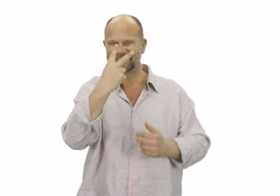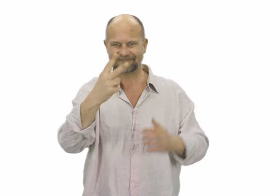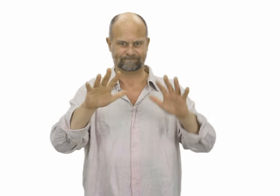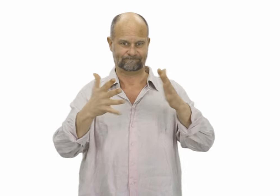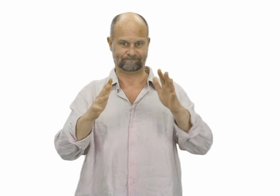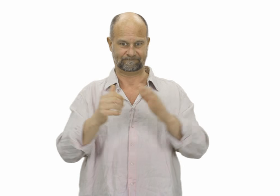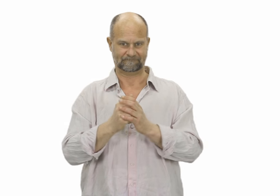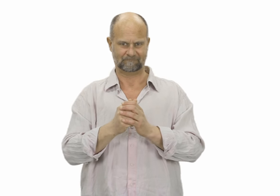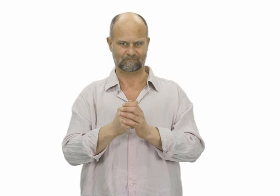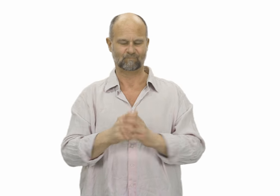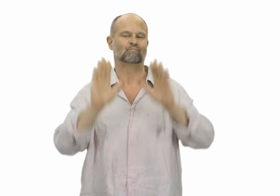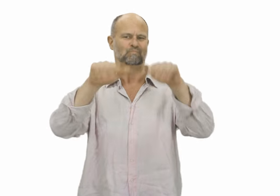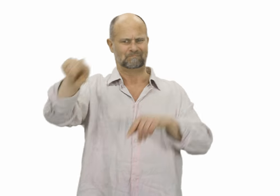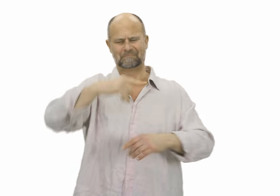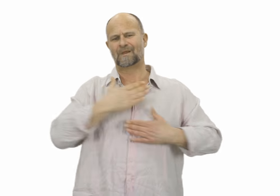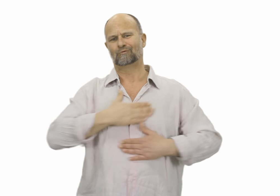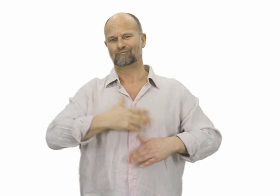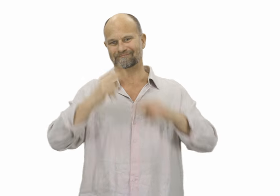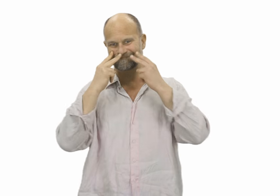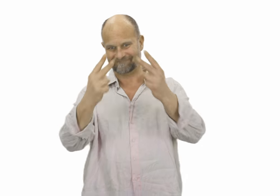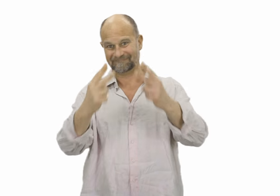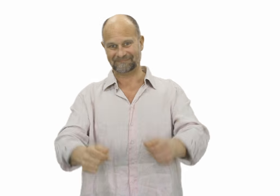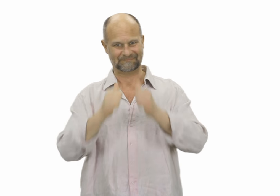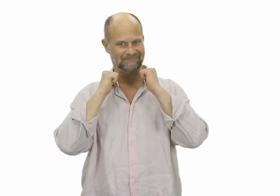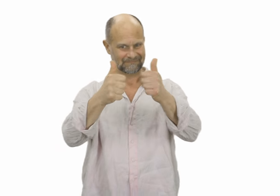Das Bild ist also schlecht zu erkennen! Ich wünsche Euch trotzdem viel Spaß!!!